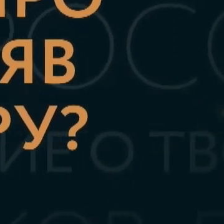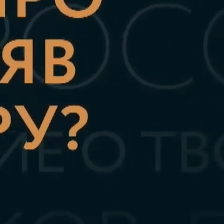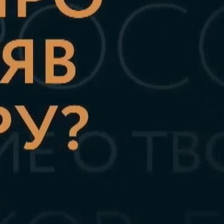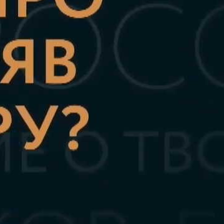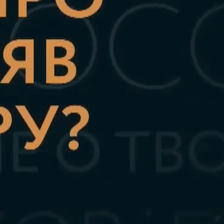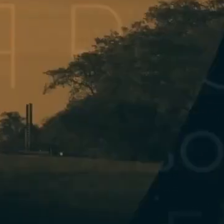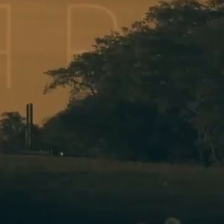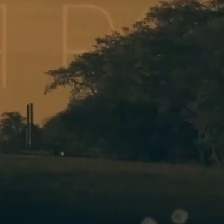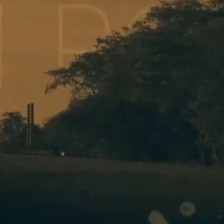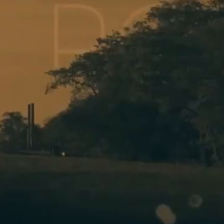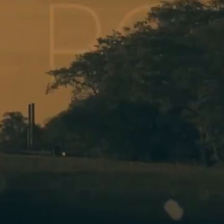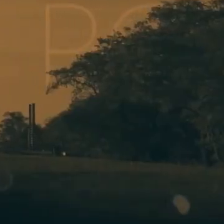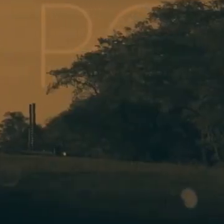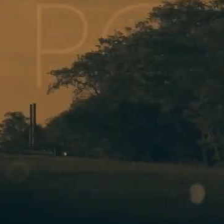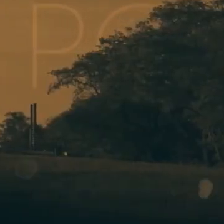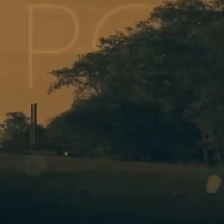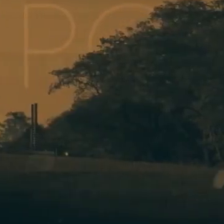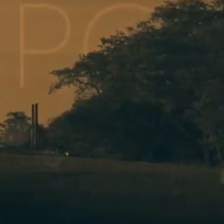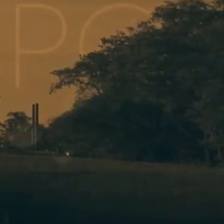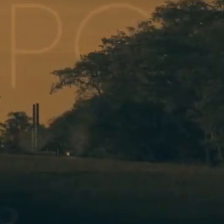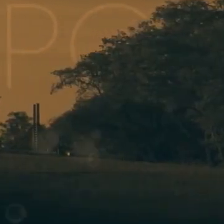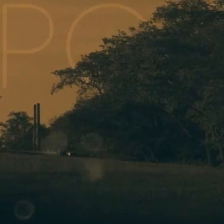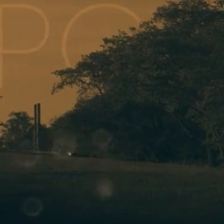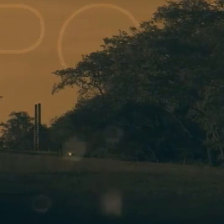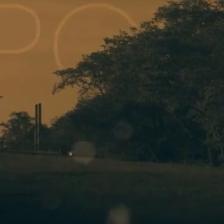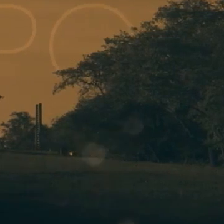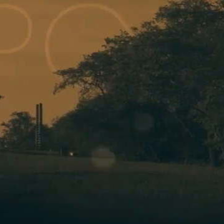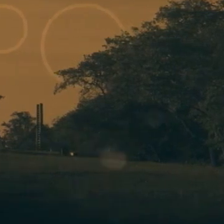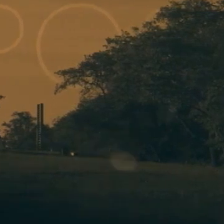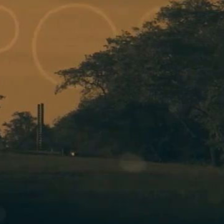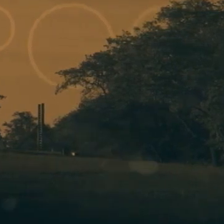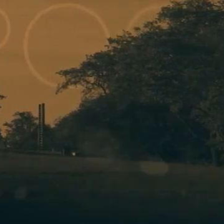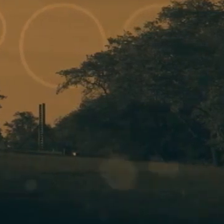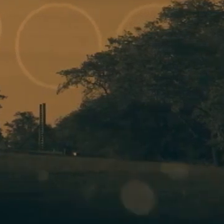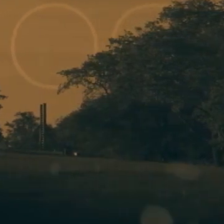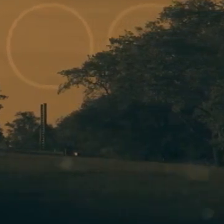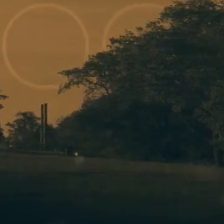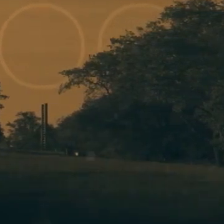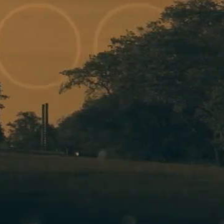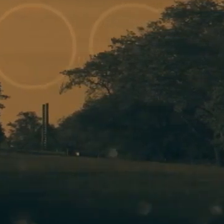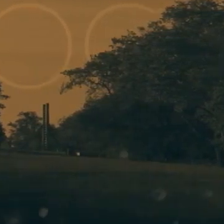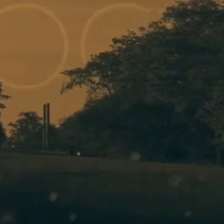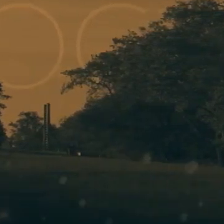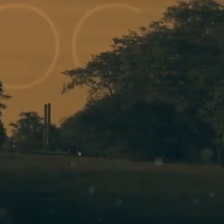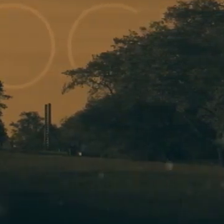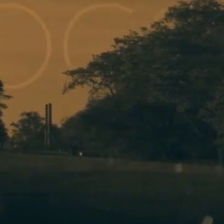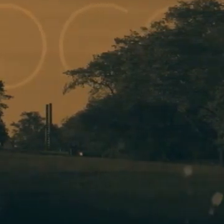нашу веру понять Логику творца смысл причины и цель всего что с нами происходило и происходит